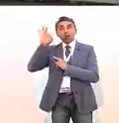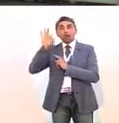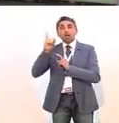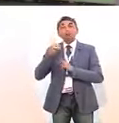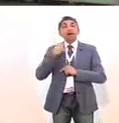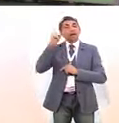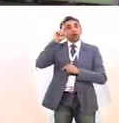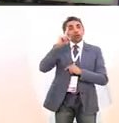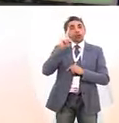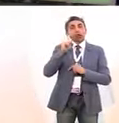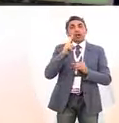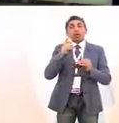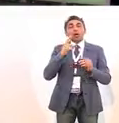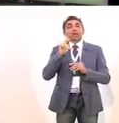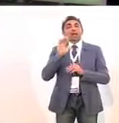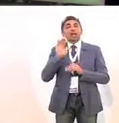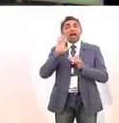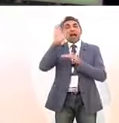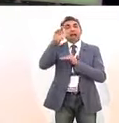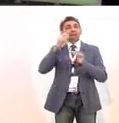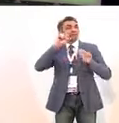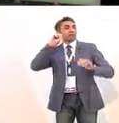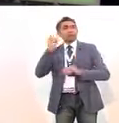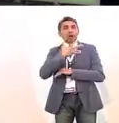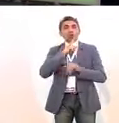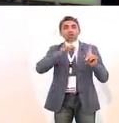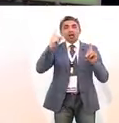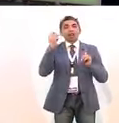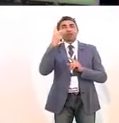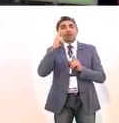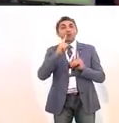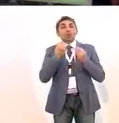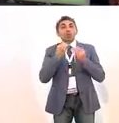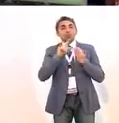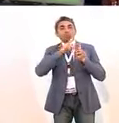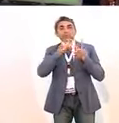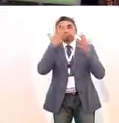stazione Alta Velocità di Firenze, parlo di cose che conosco. È evidente che noi abbiamo